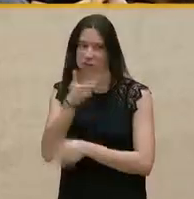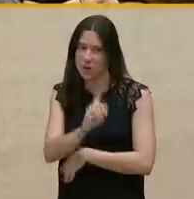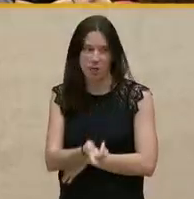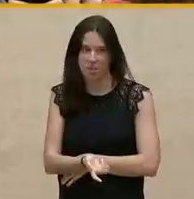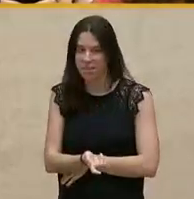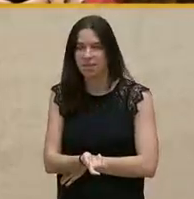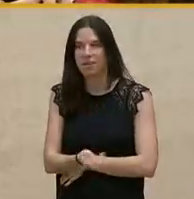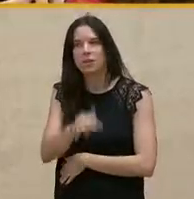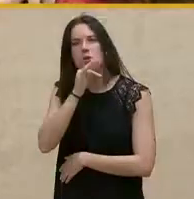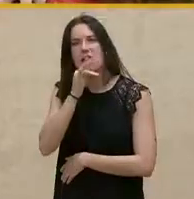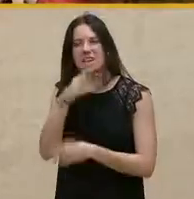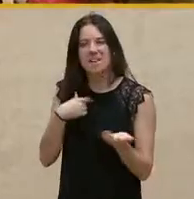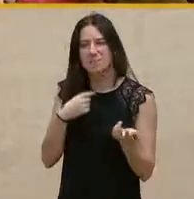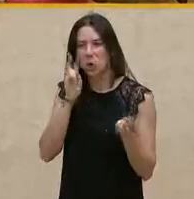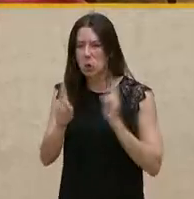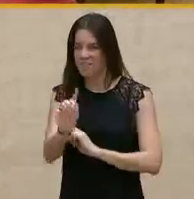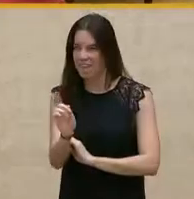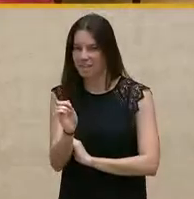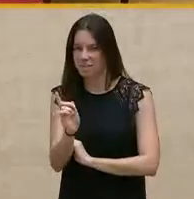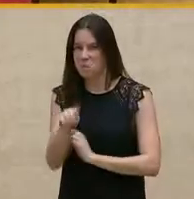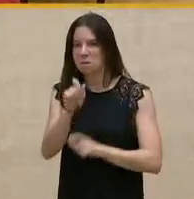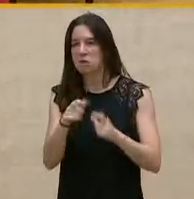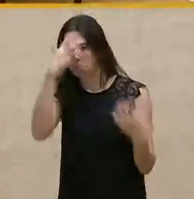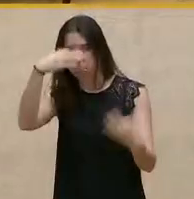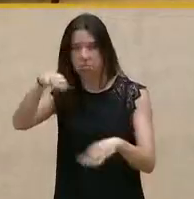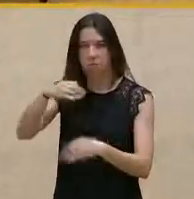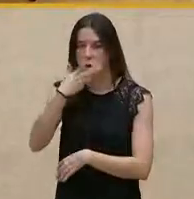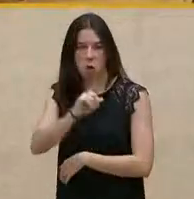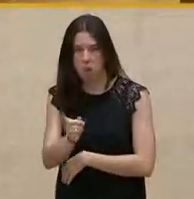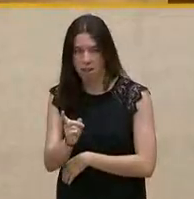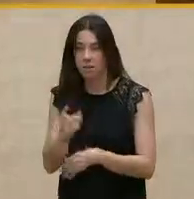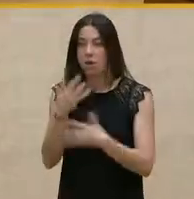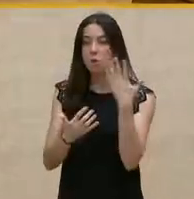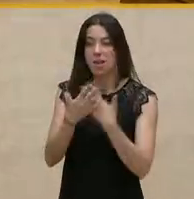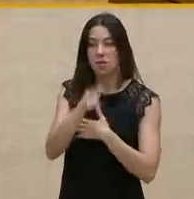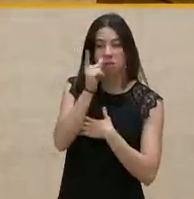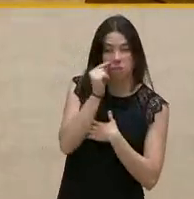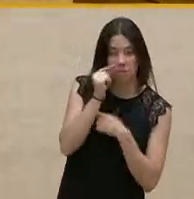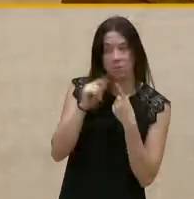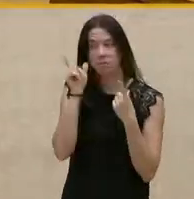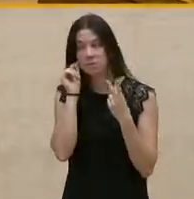generalmente, invisible en nuestra sociedad. La combinación de pérdida visual y auditiva